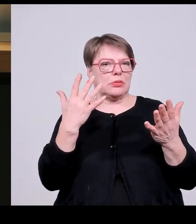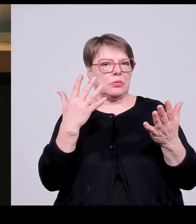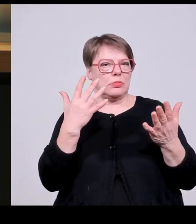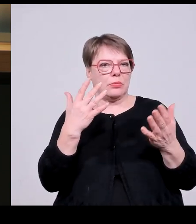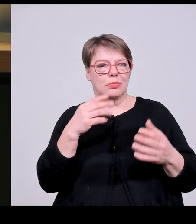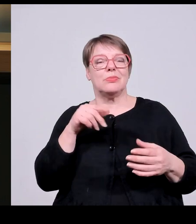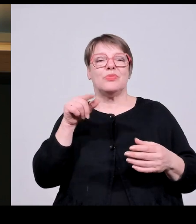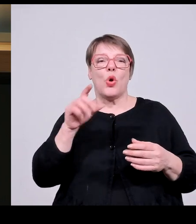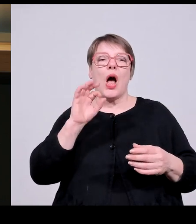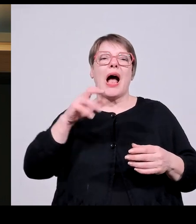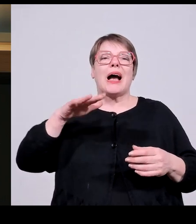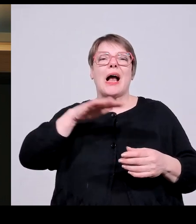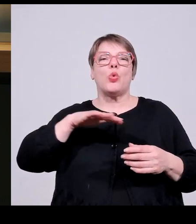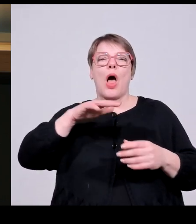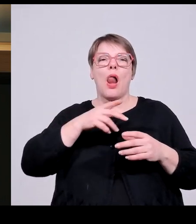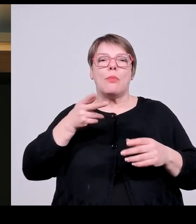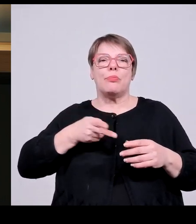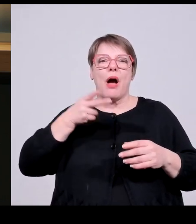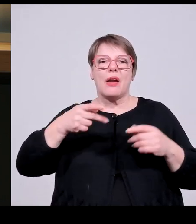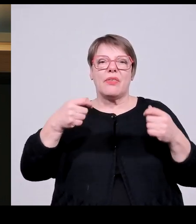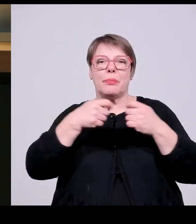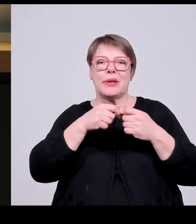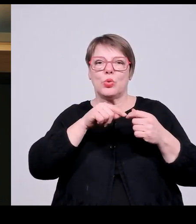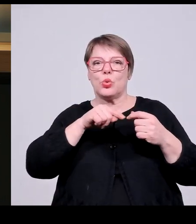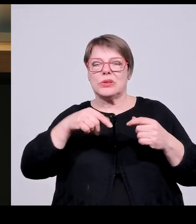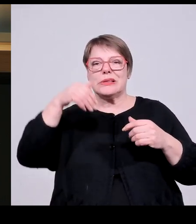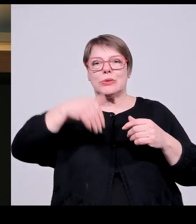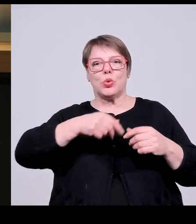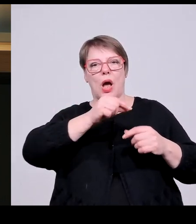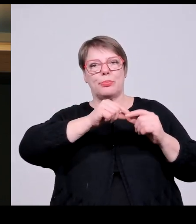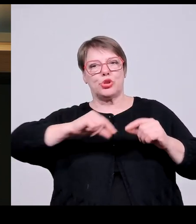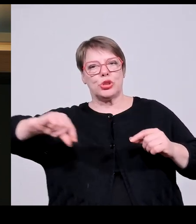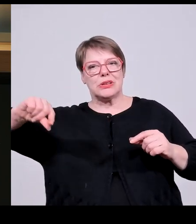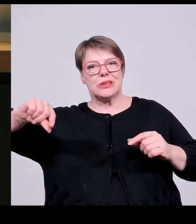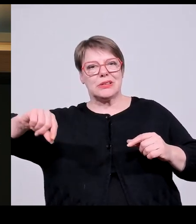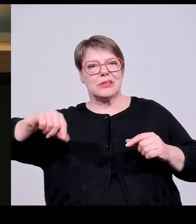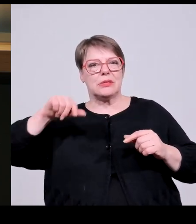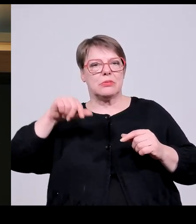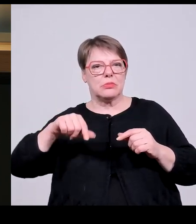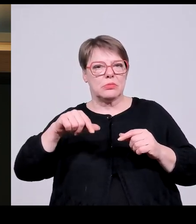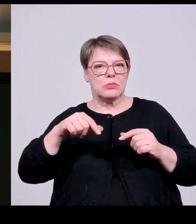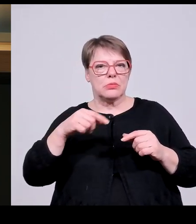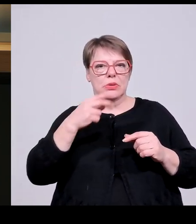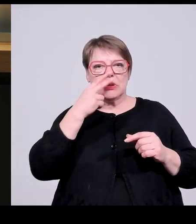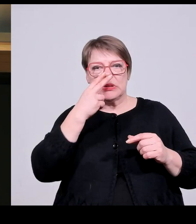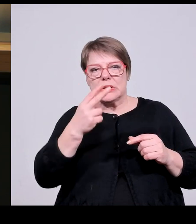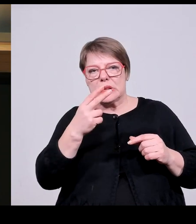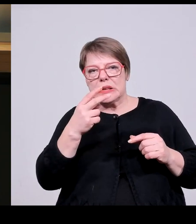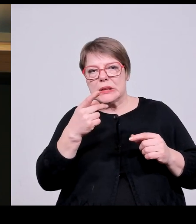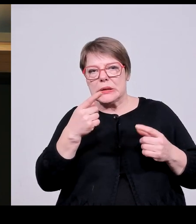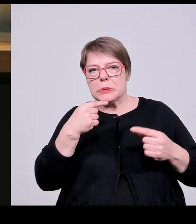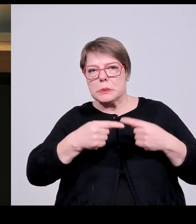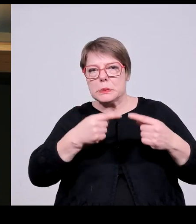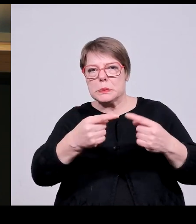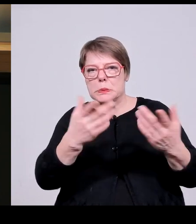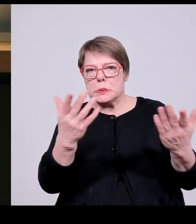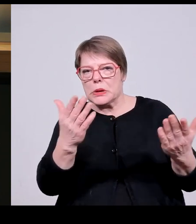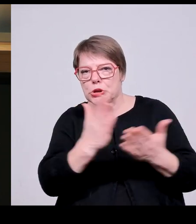In den Bezirken und im Umland. Hinzu kommen die wirtschaftlichen Wachstumsbereiche wieder Zukunfts Ort Clean Tech Marzahn